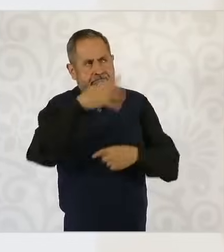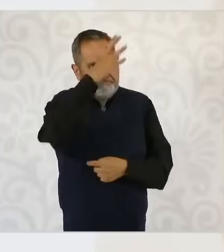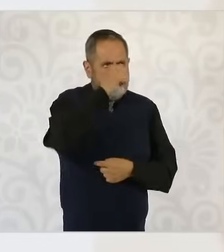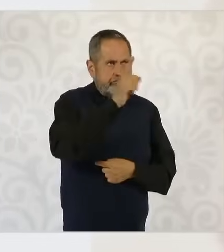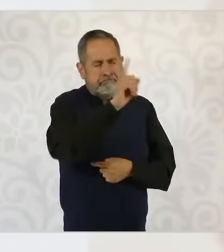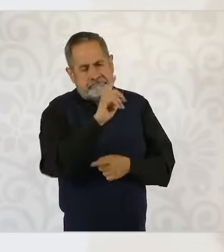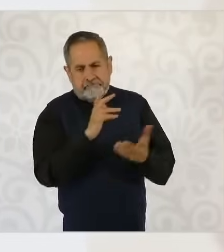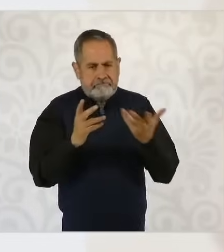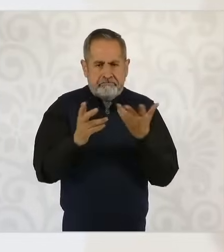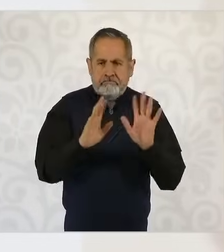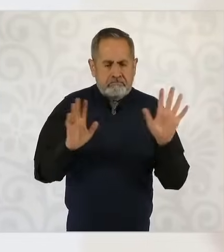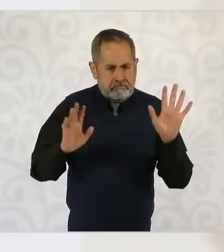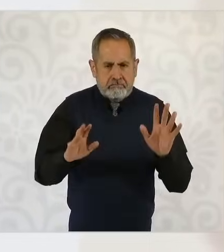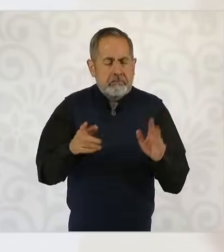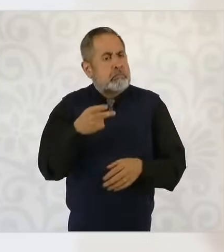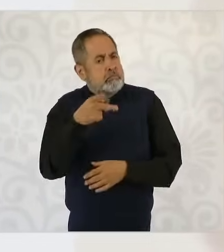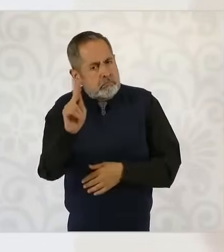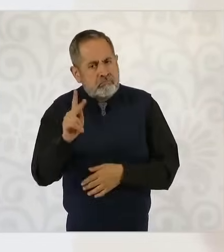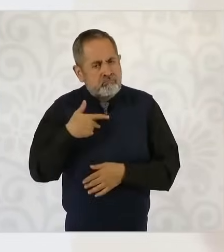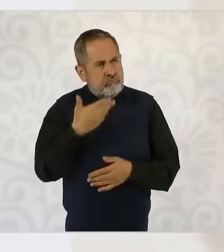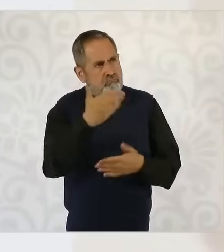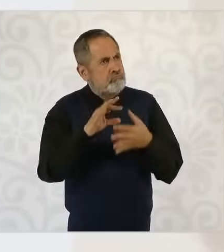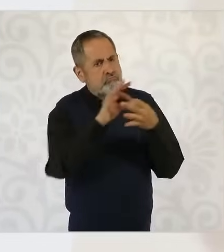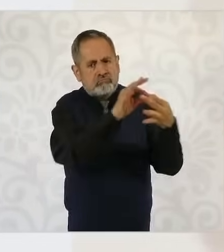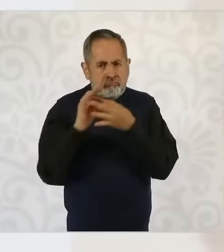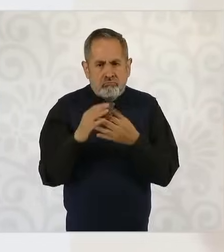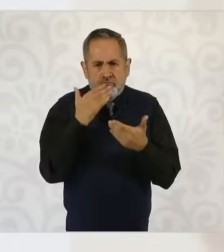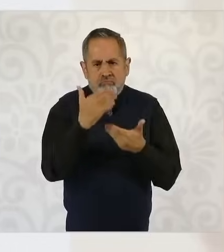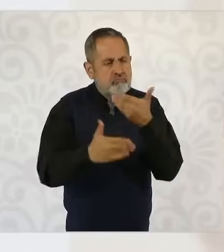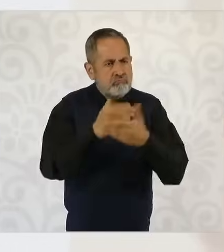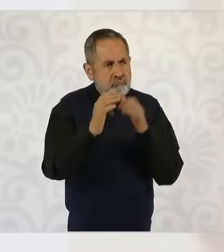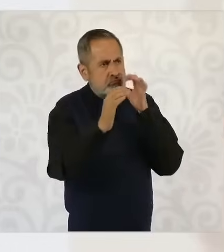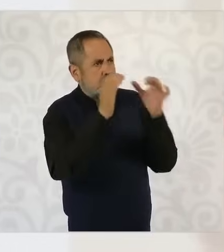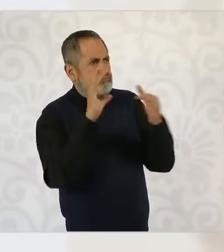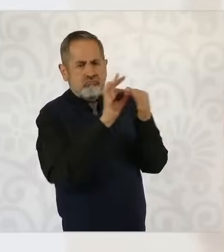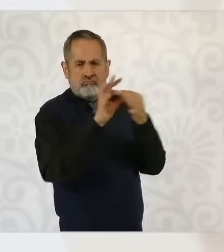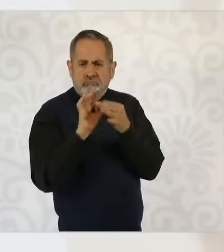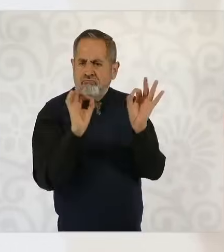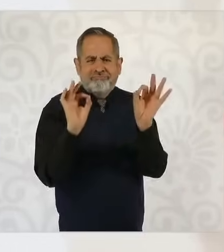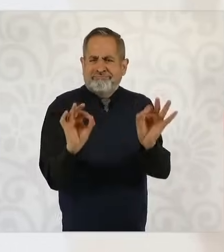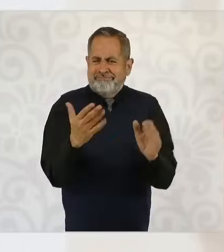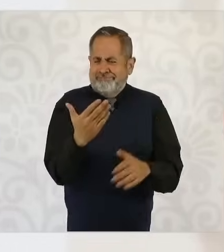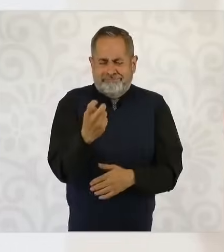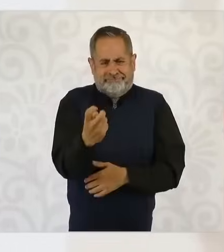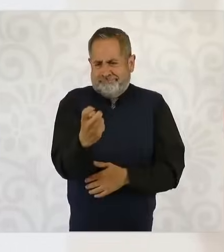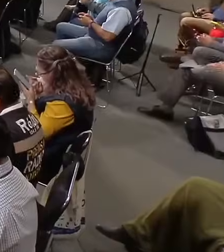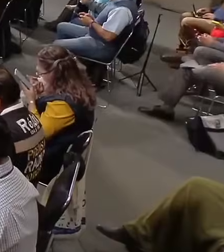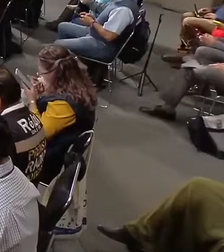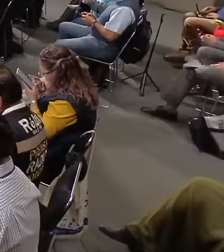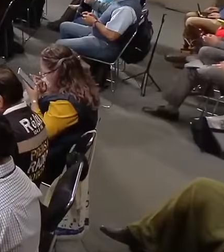u otra cosa pero hemos logrado una relación de mucha comunicación y eso es lo que eh estamos